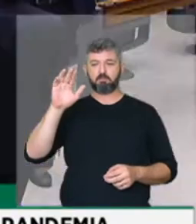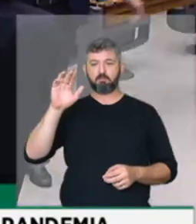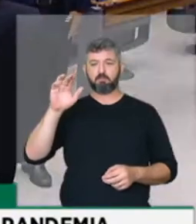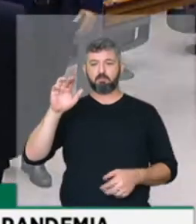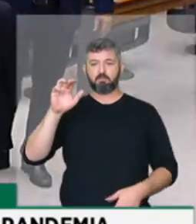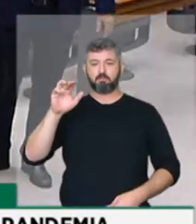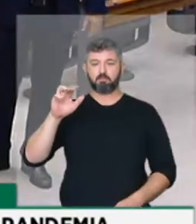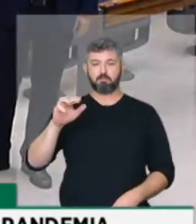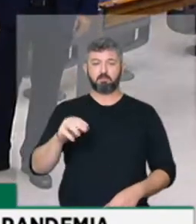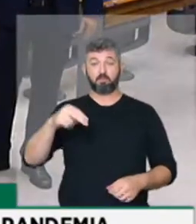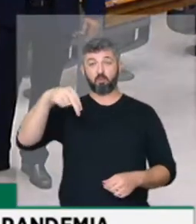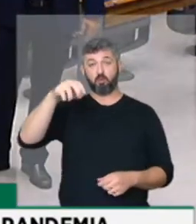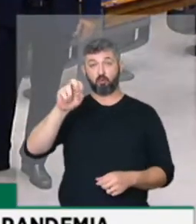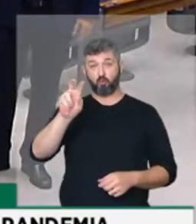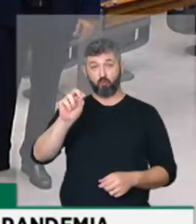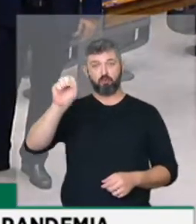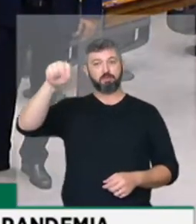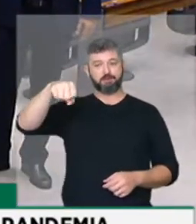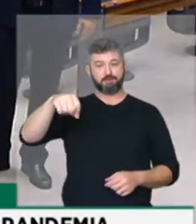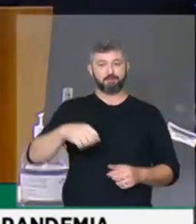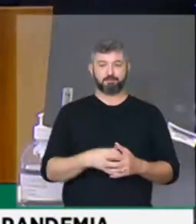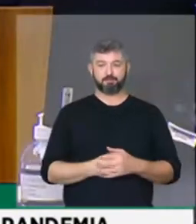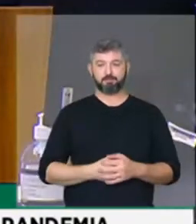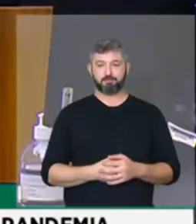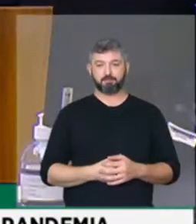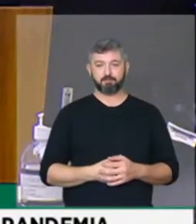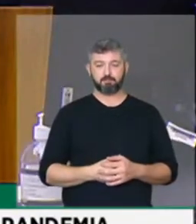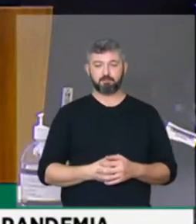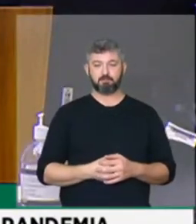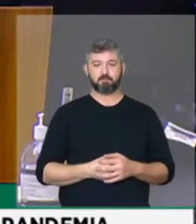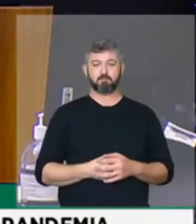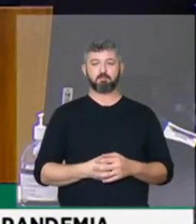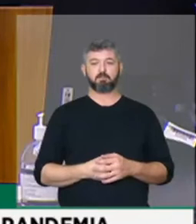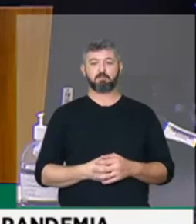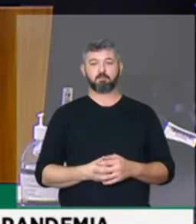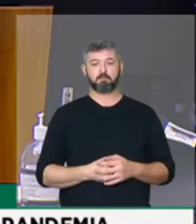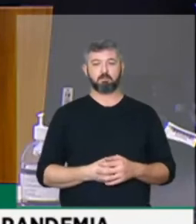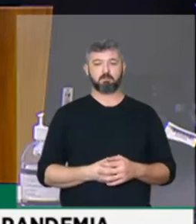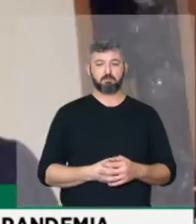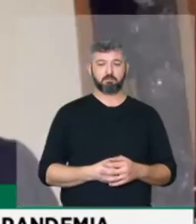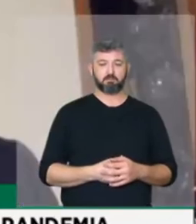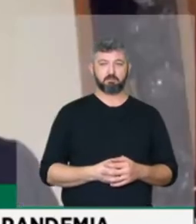PRESIDÊNCIA SOLICITA... -- [DEPUTADO]: PARTIDO NOVO É SIM. -- [PRESIDENTE]: NOVO É SIM? -- [DEPUTADO]: SIM, PRESIDENTE. -- [PRESIDENTE]: OK, O